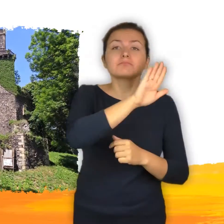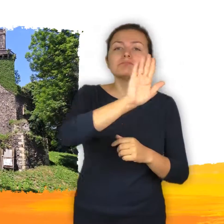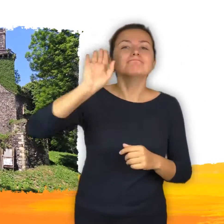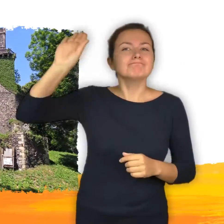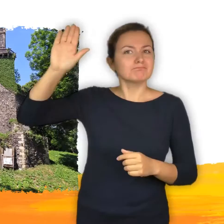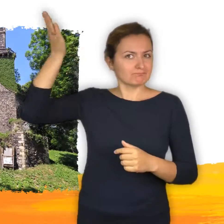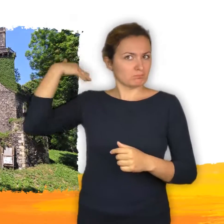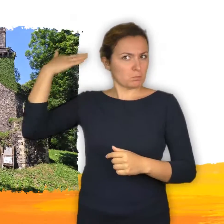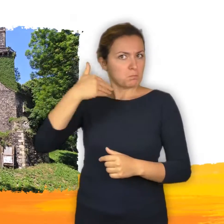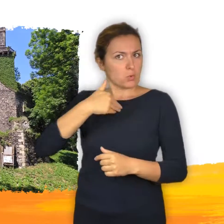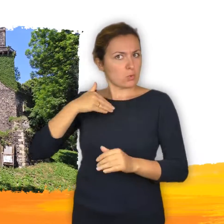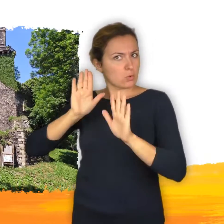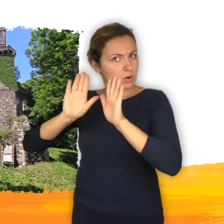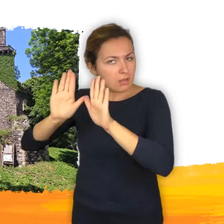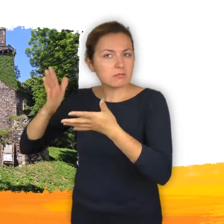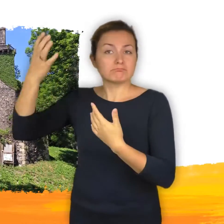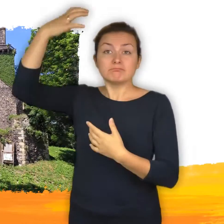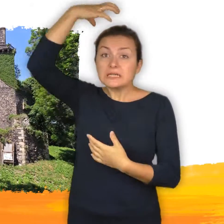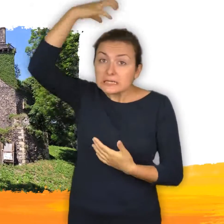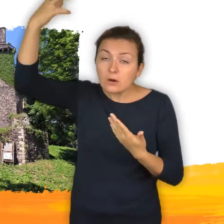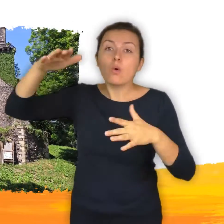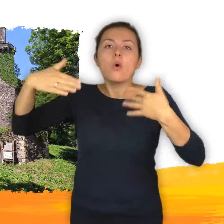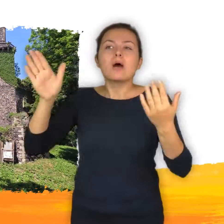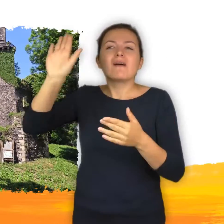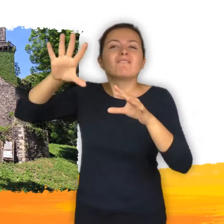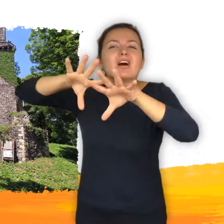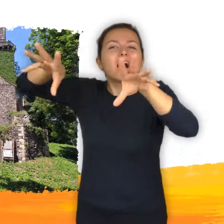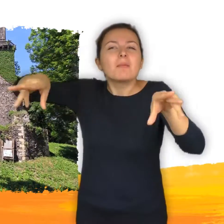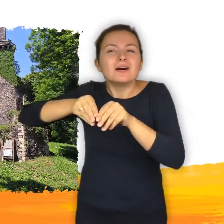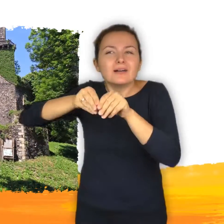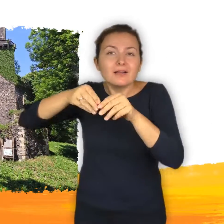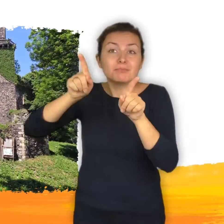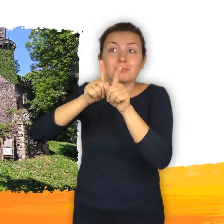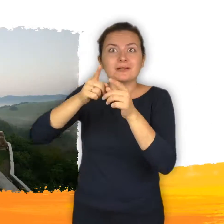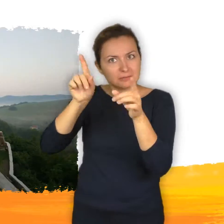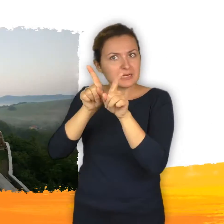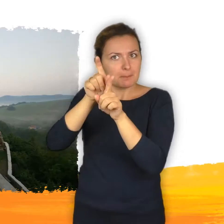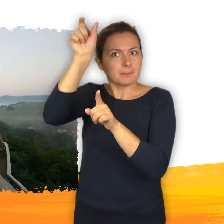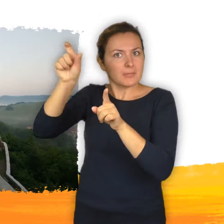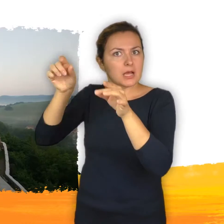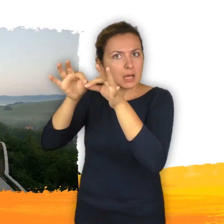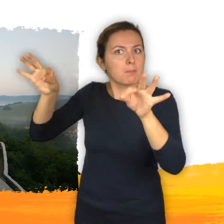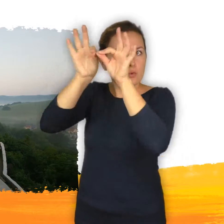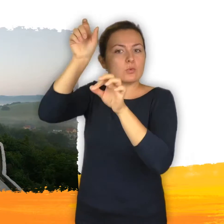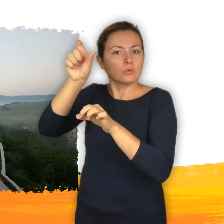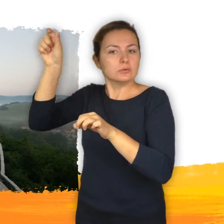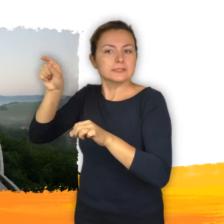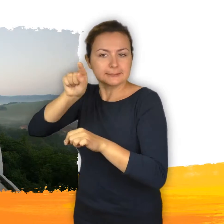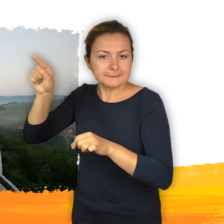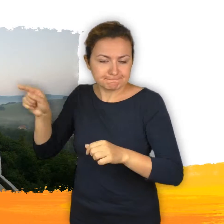Tereny te należały wtedy do Polski a potem do książąt śląskich, i ich rodzin.